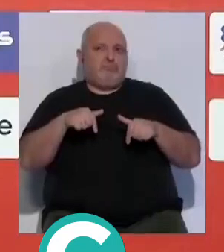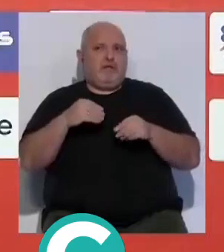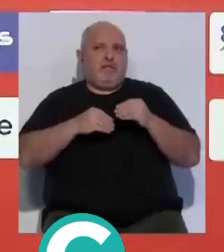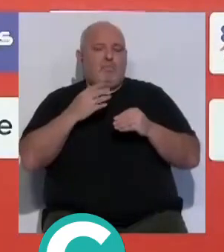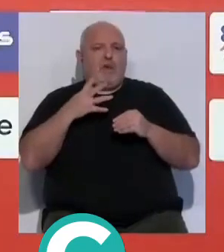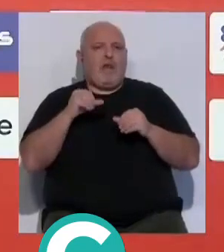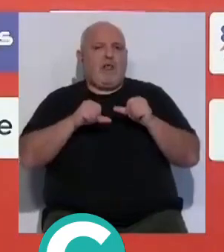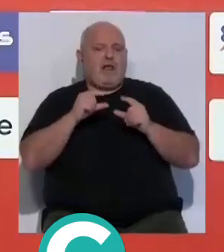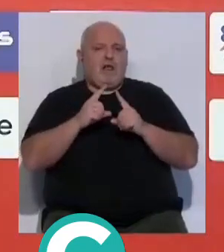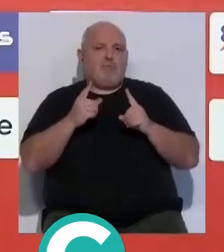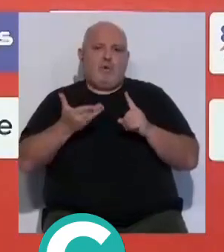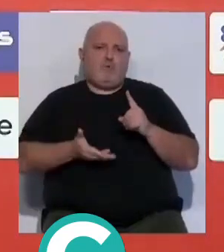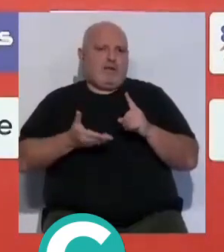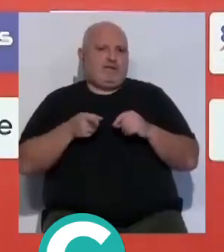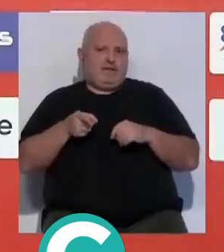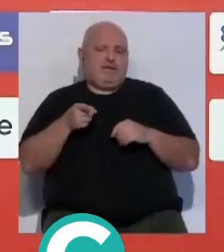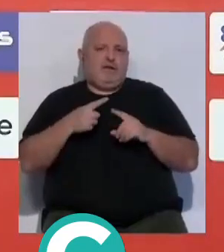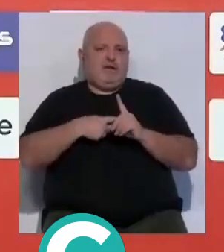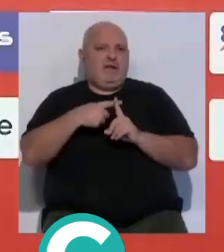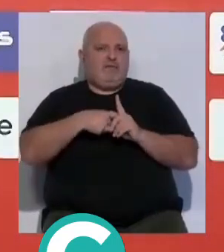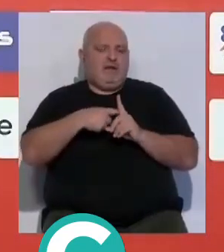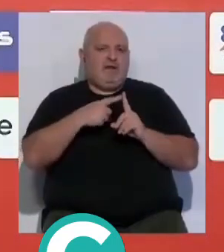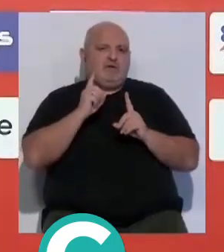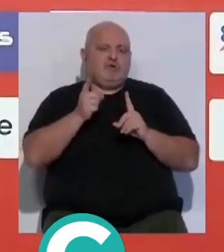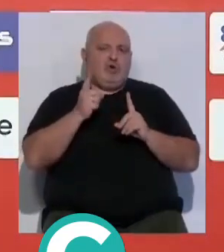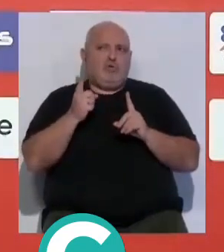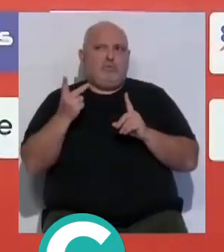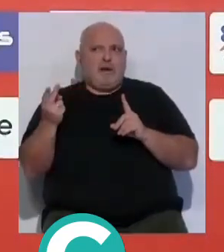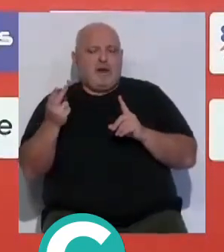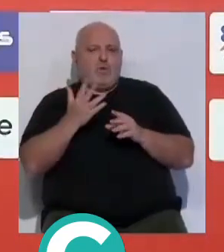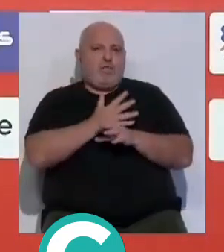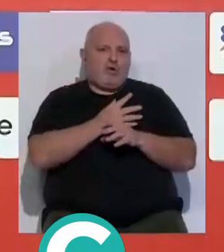liga es muy importante tener el nivel no solo de una pareja o de un jugador yo creo que tenemos